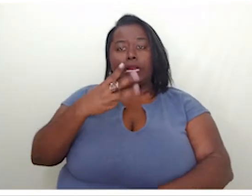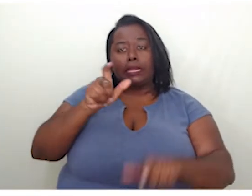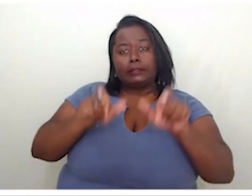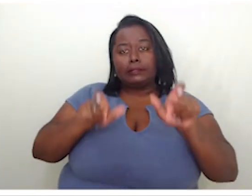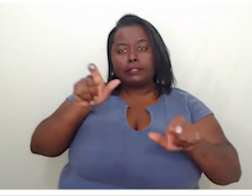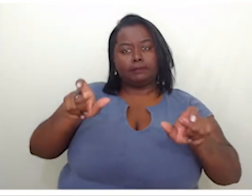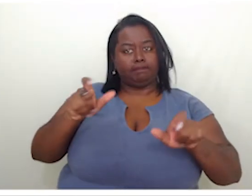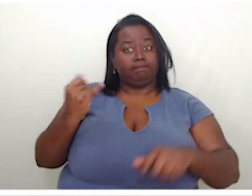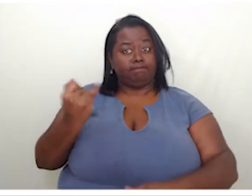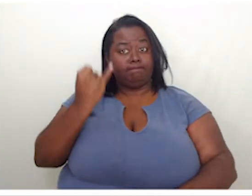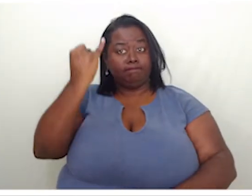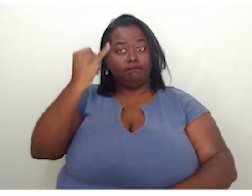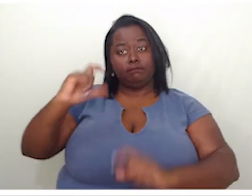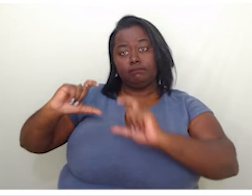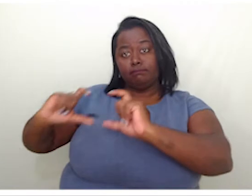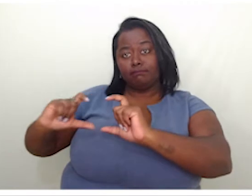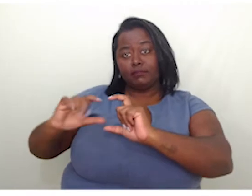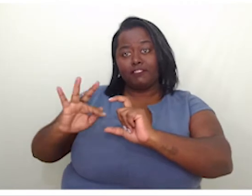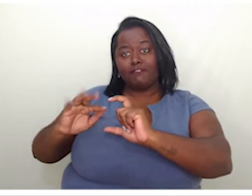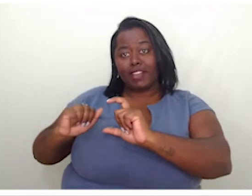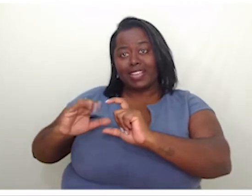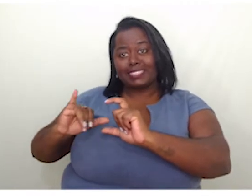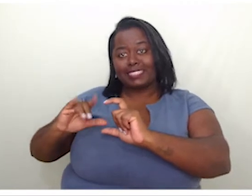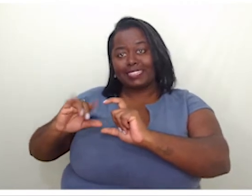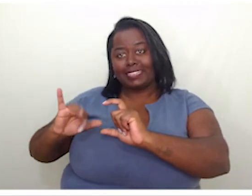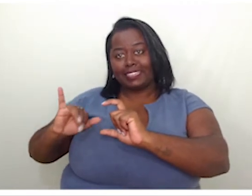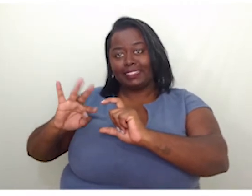tenemos los aprendices y tenemos los pares.